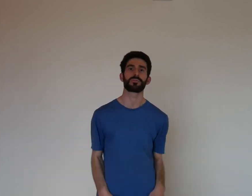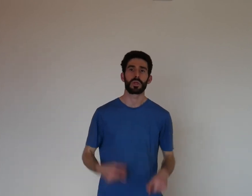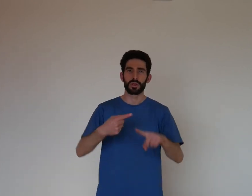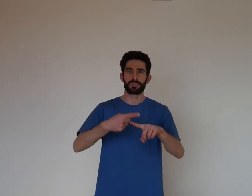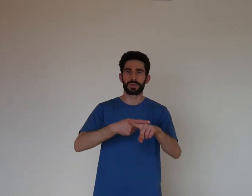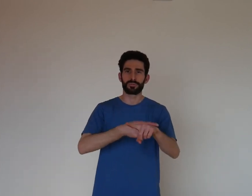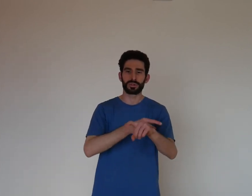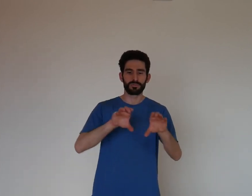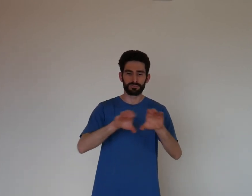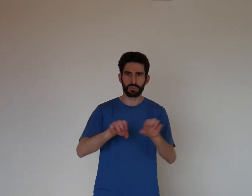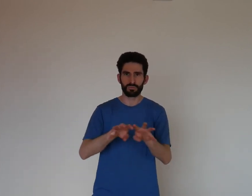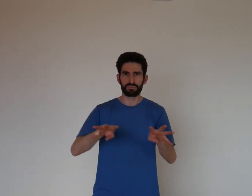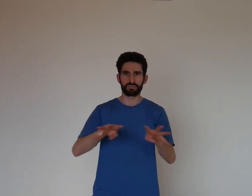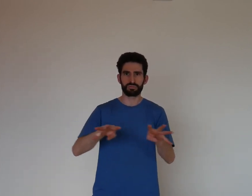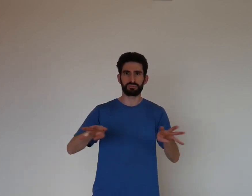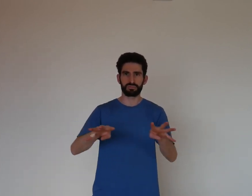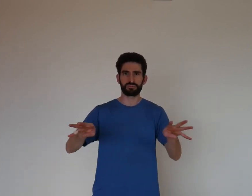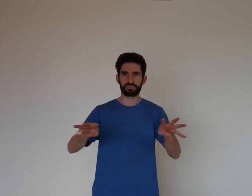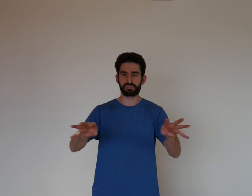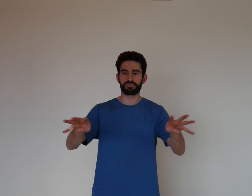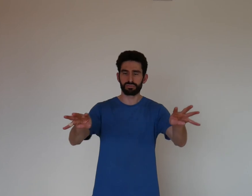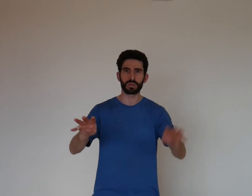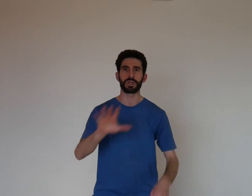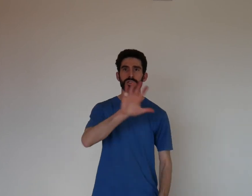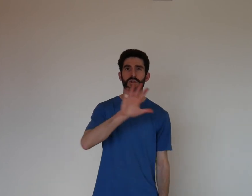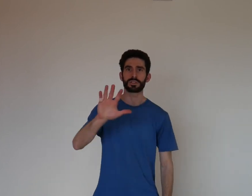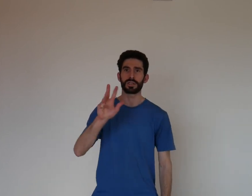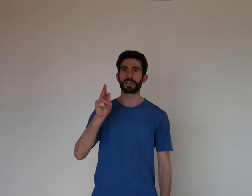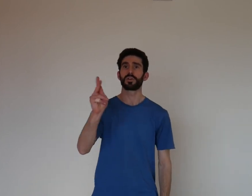Petit à petit, le réseau s'agrandit et atteint 55 km.